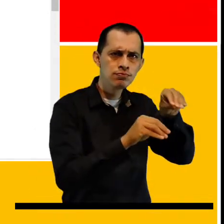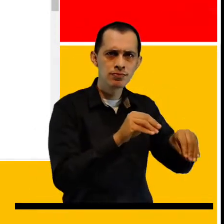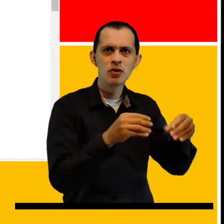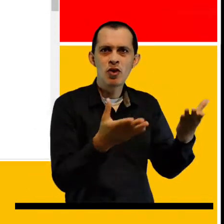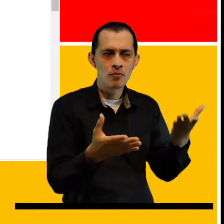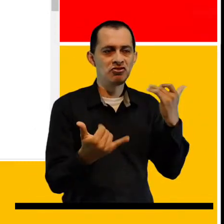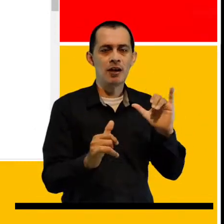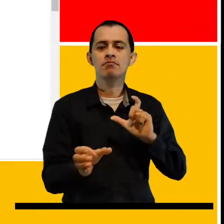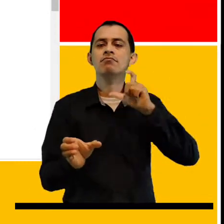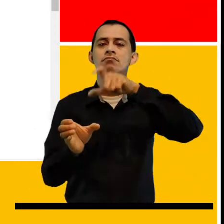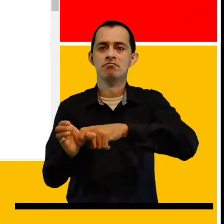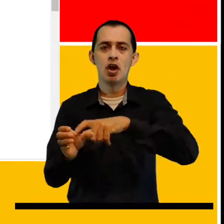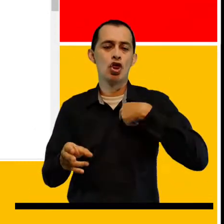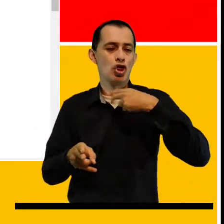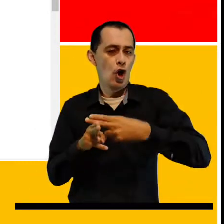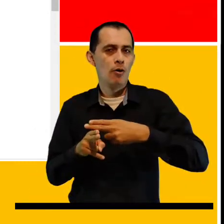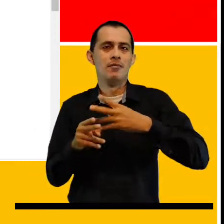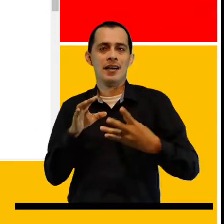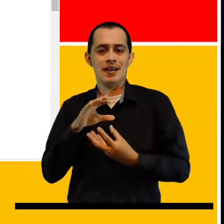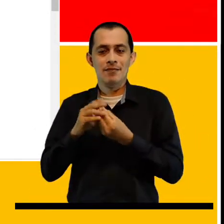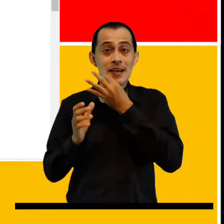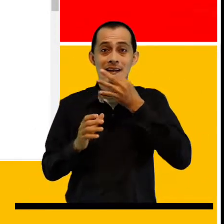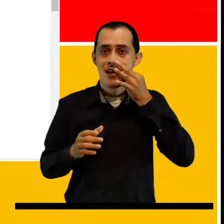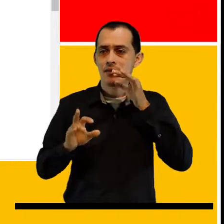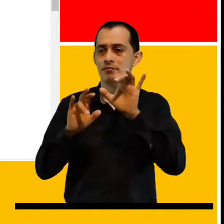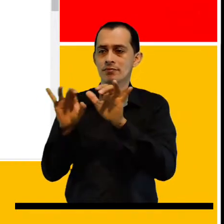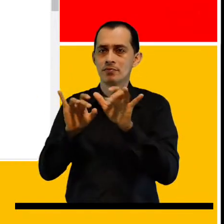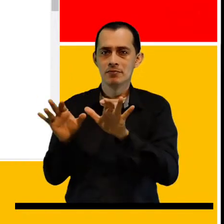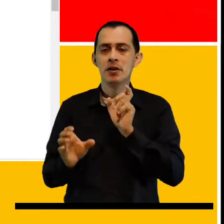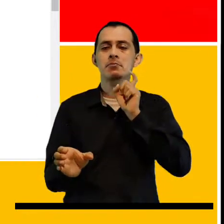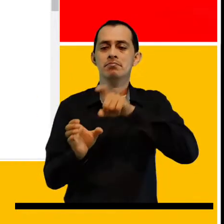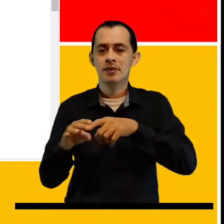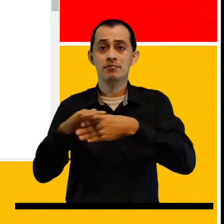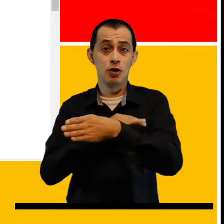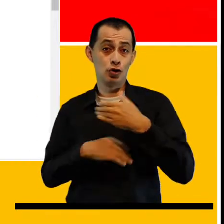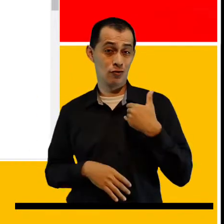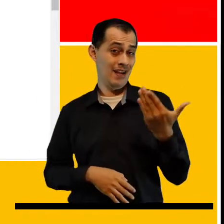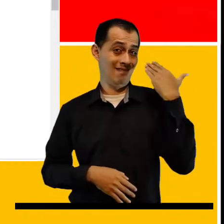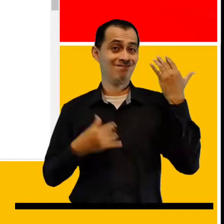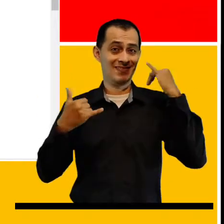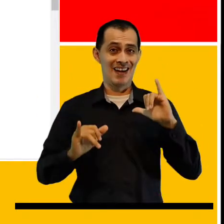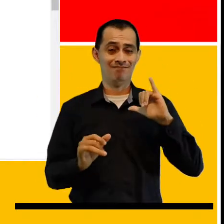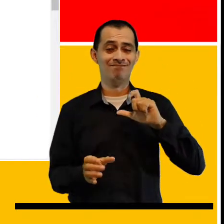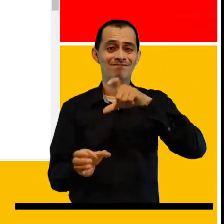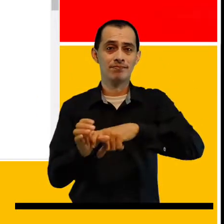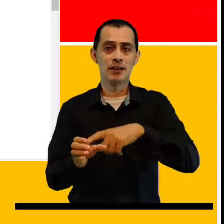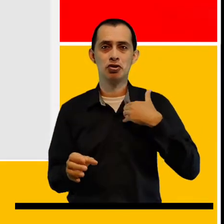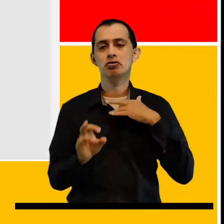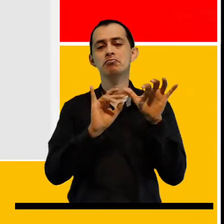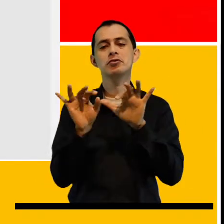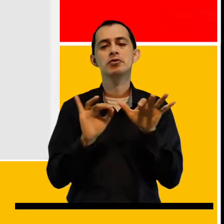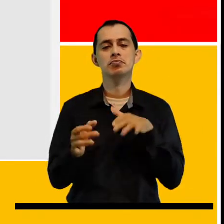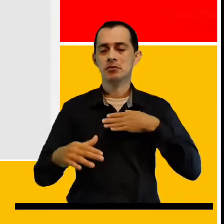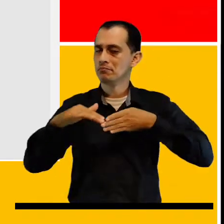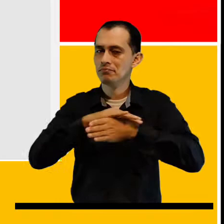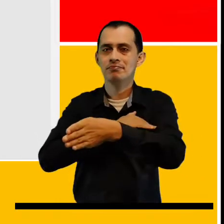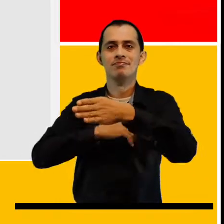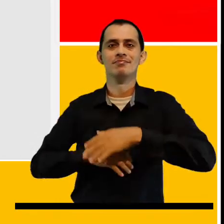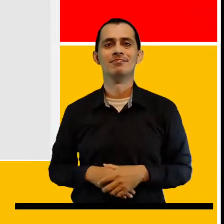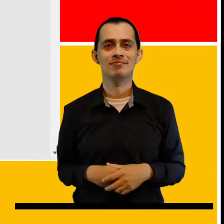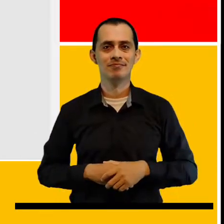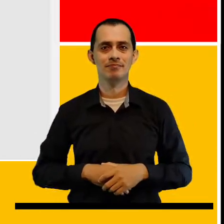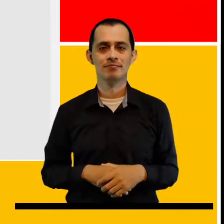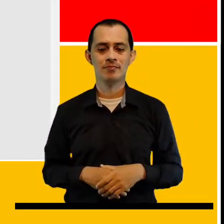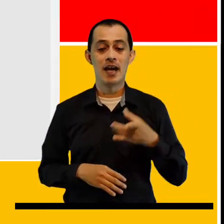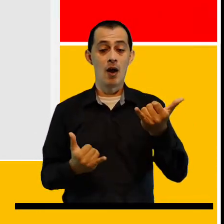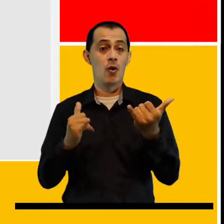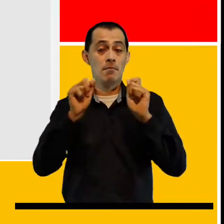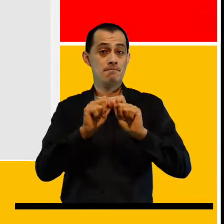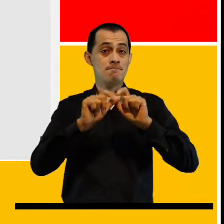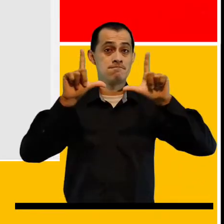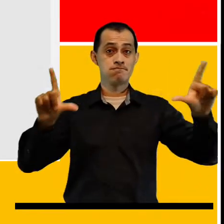lo tengo creado simplemente ingreso con la información específica, y se va a desplegar